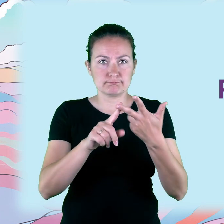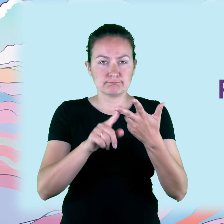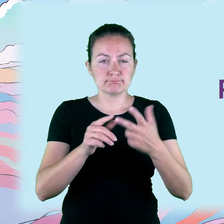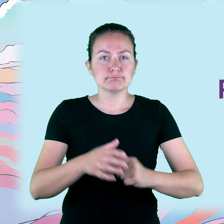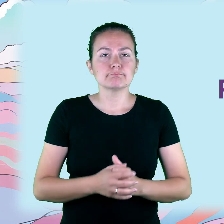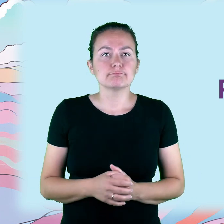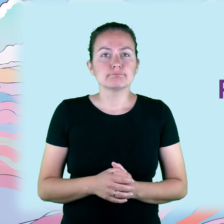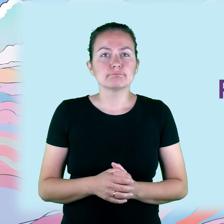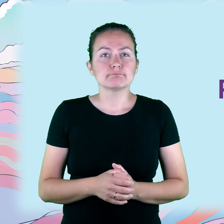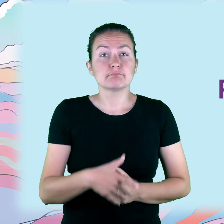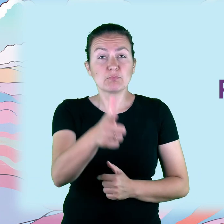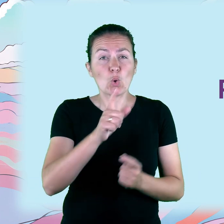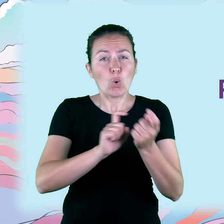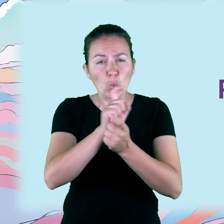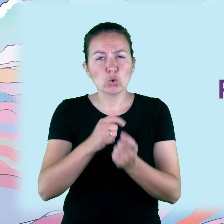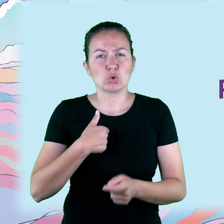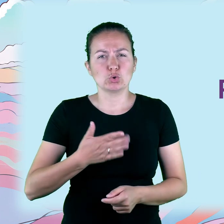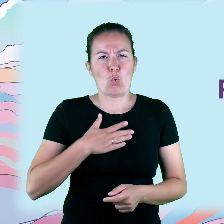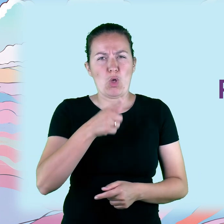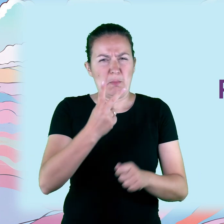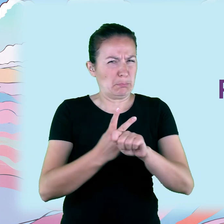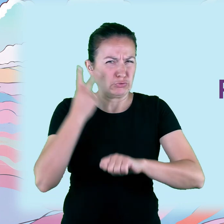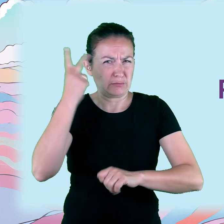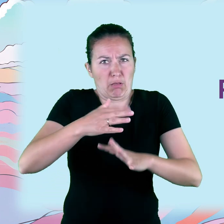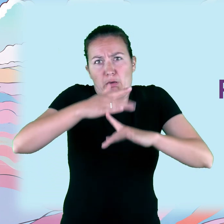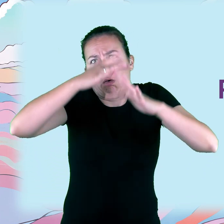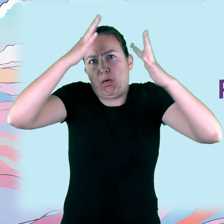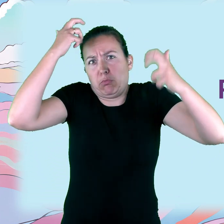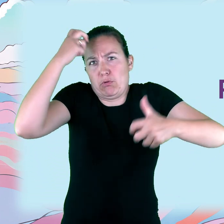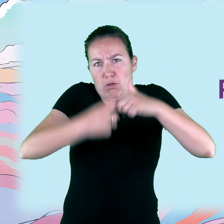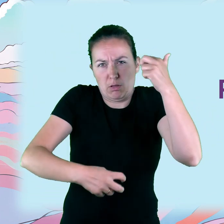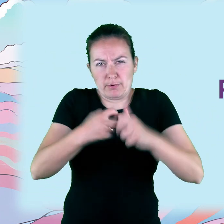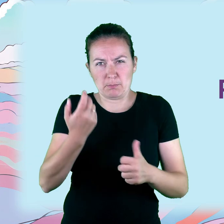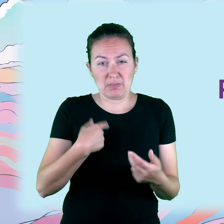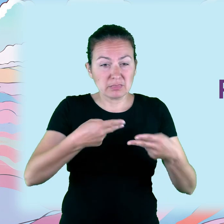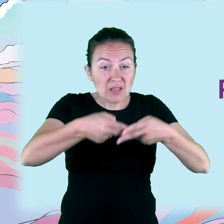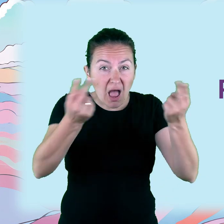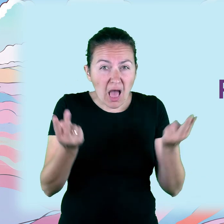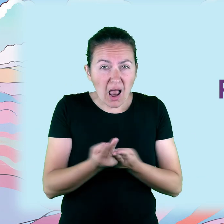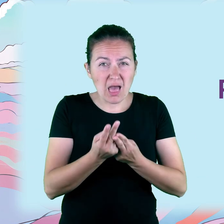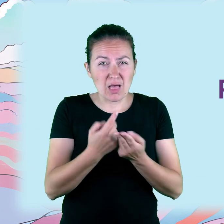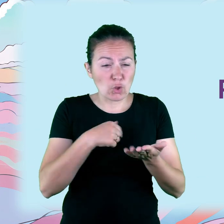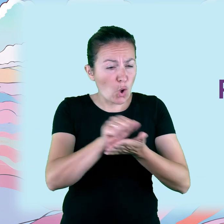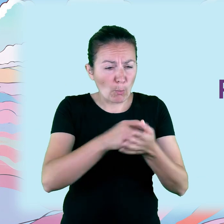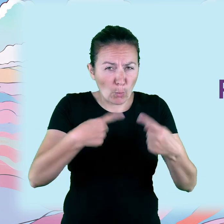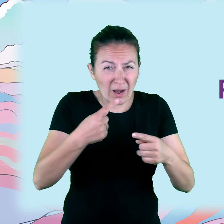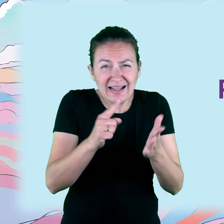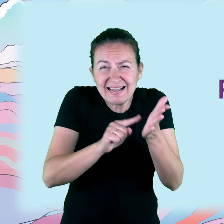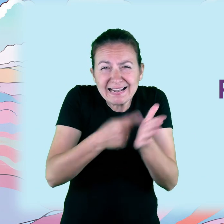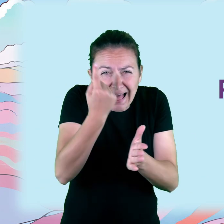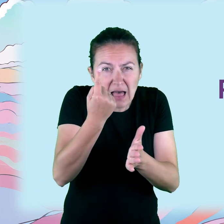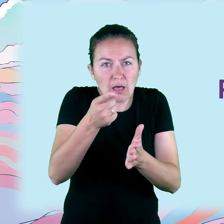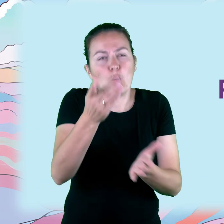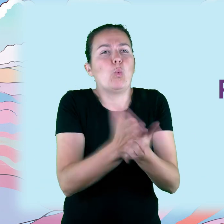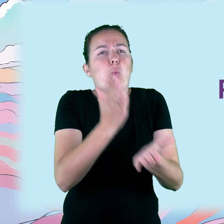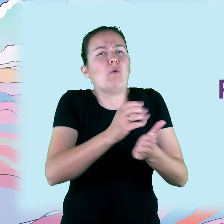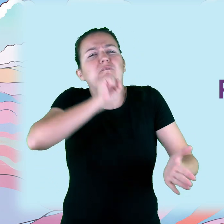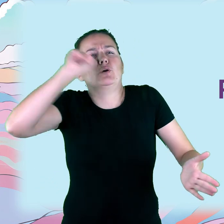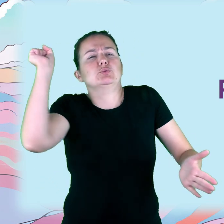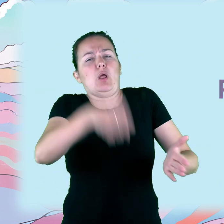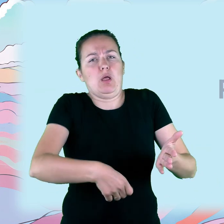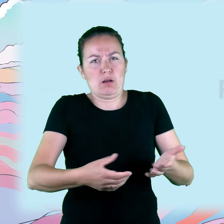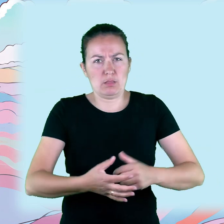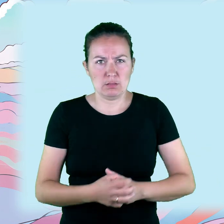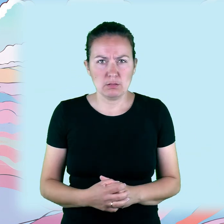3. Gdy się kłócimy, czuję, że robisz z igły widły. Raz nie umyłem po sobie talerza, a ty mówisz, że nigdy tego nie robię.